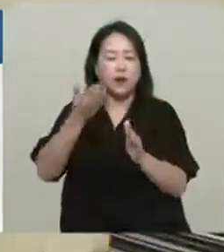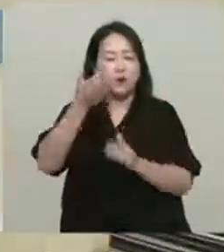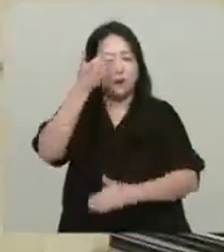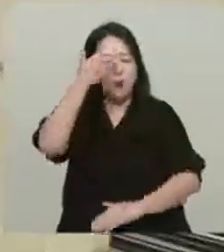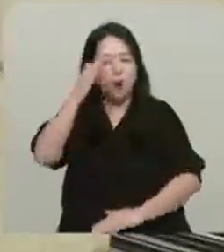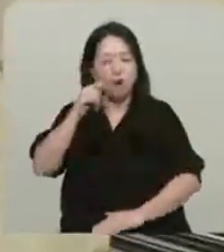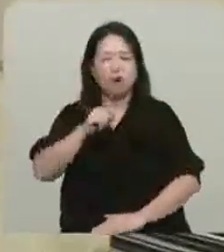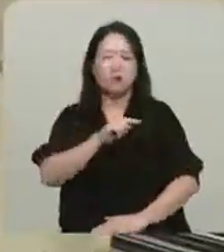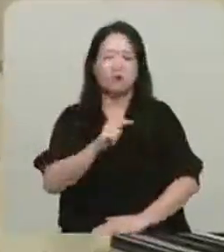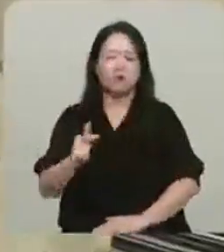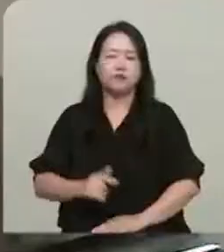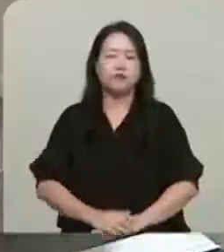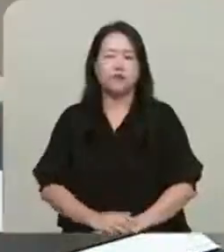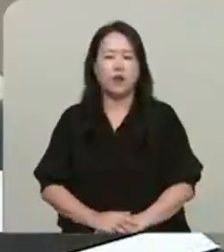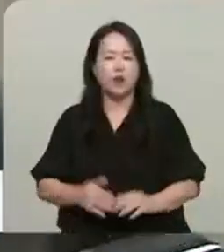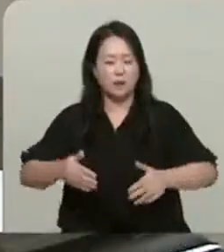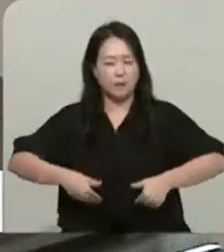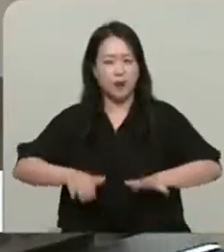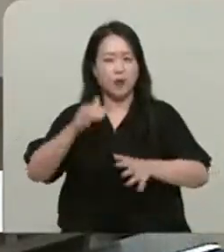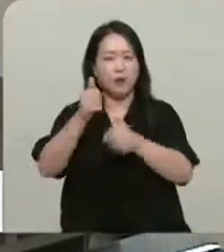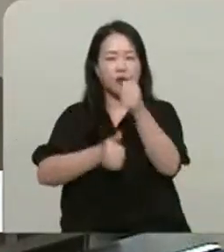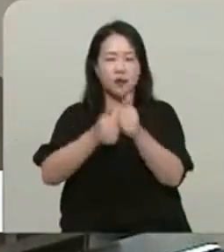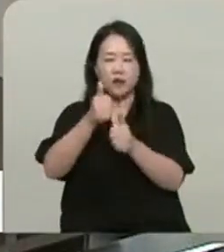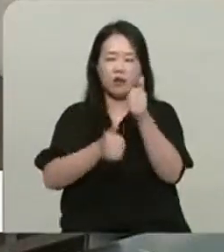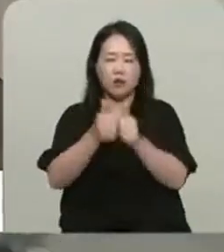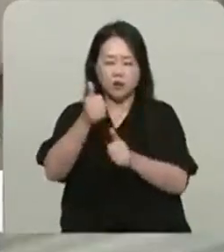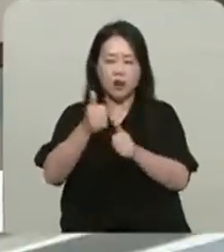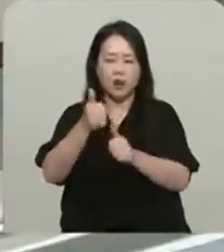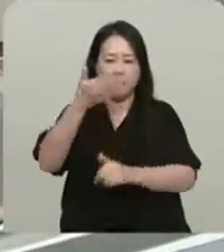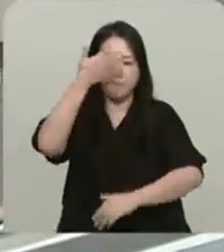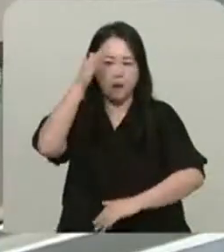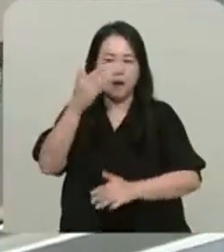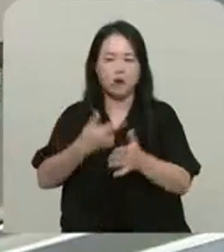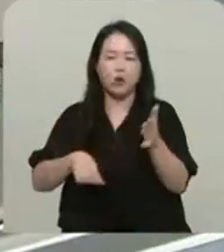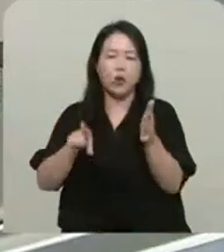또 불필요한 경쟁을 피하기 위해 선 경북 포항 등 이차전지 특화